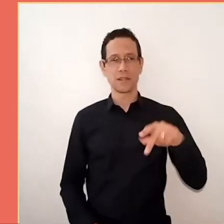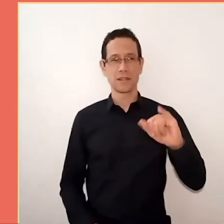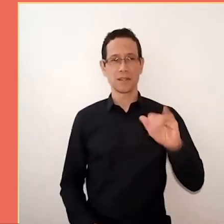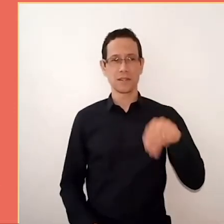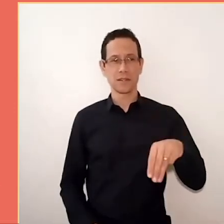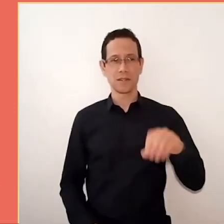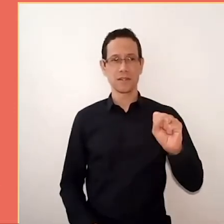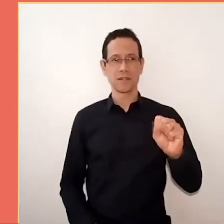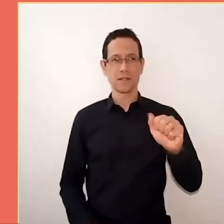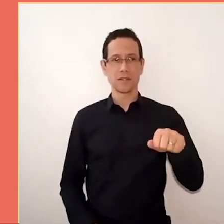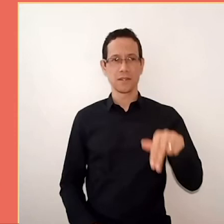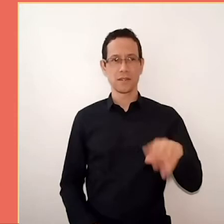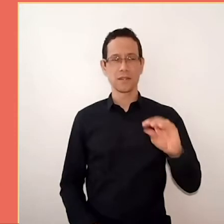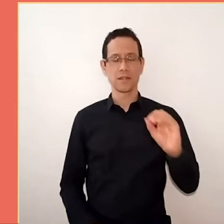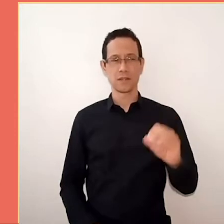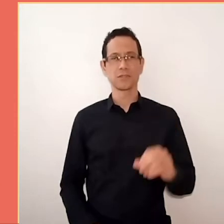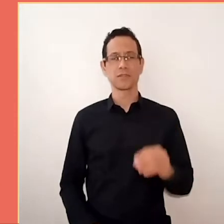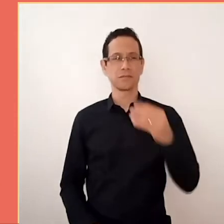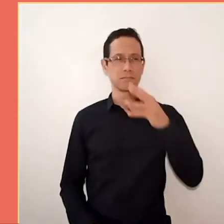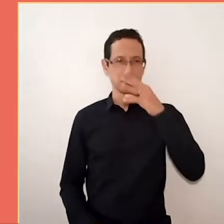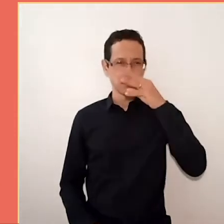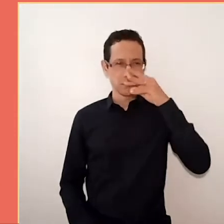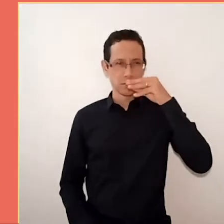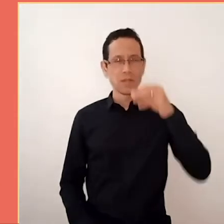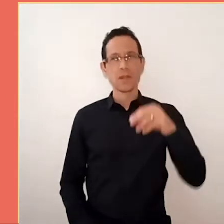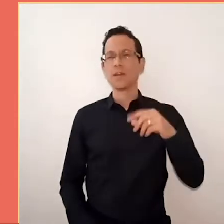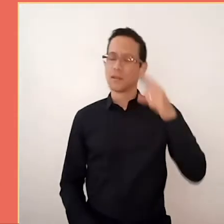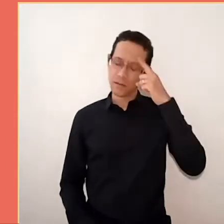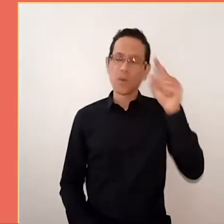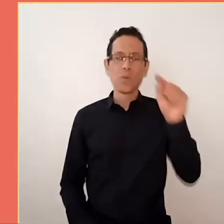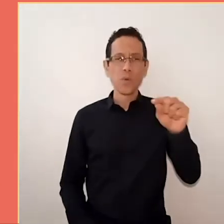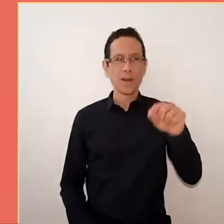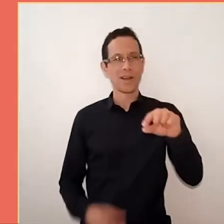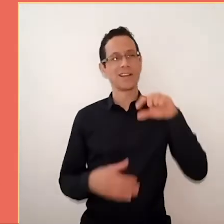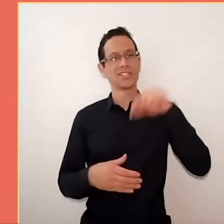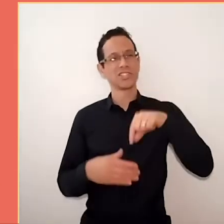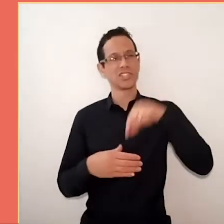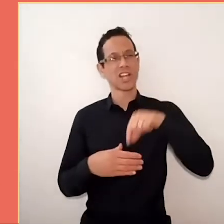O que isso te lembra? Lembra o chá que a minha mãe fez quando eu estava com dor de barriga.